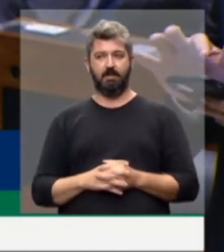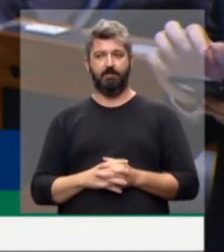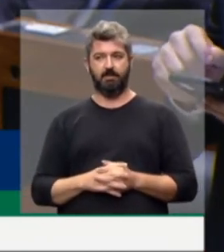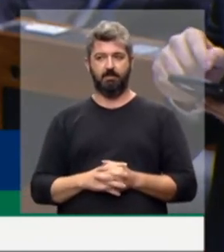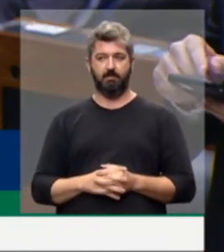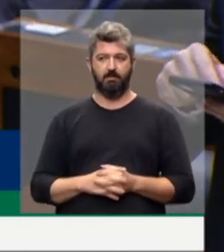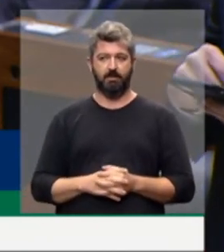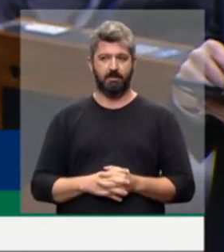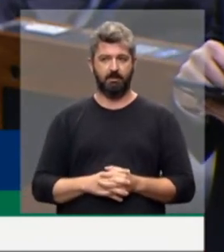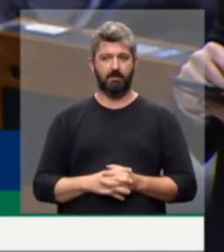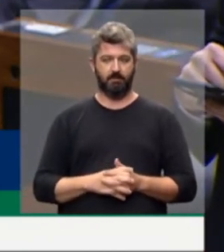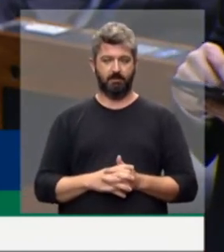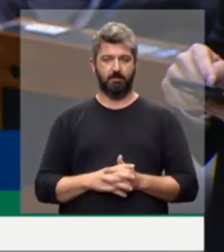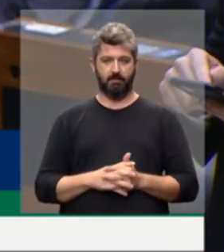MANDATO PARA QUE A GENTE POSSA